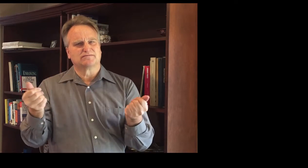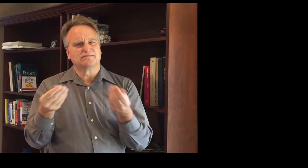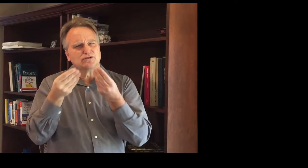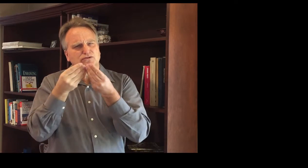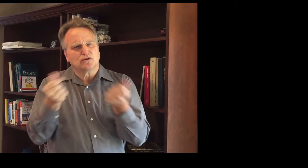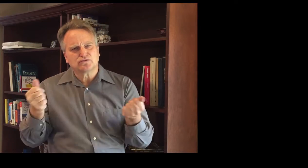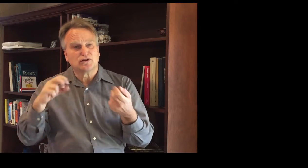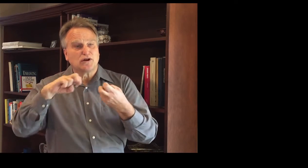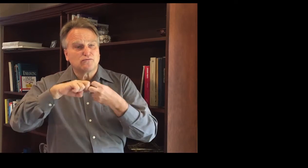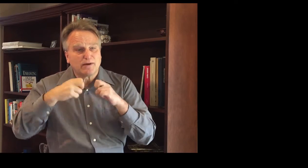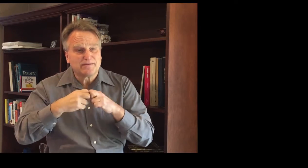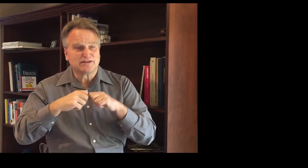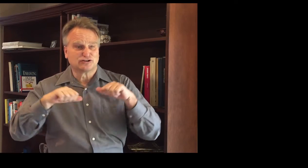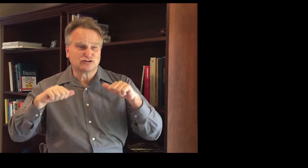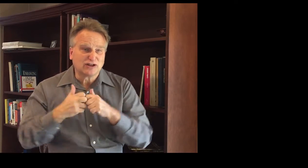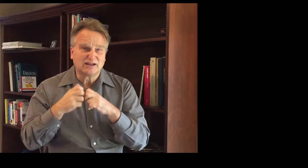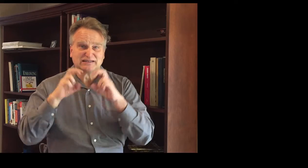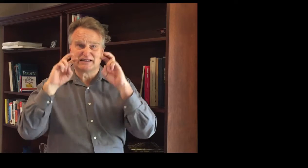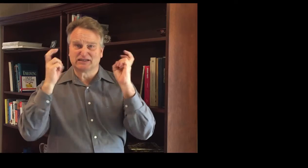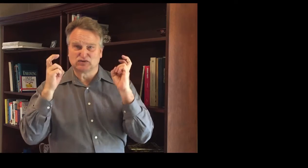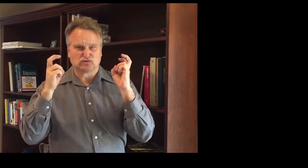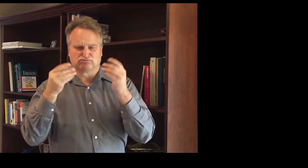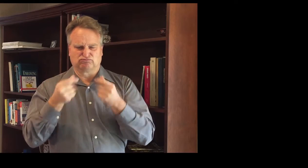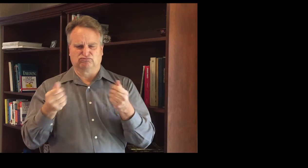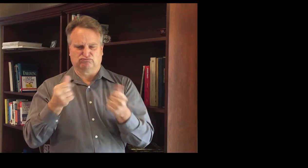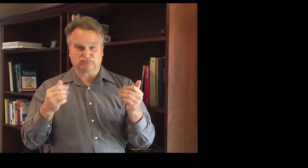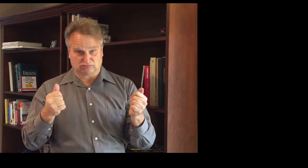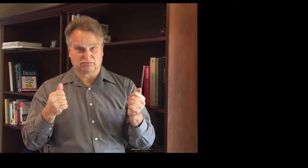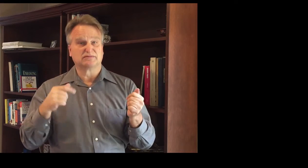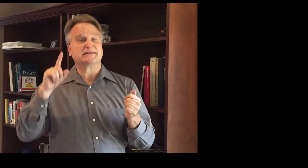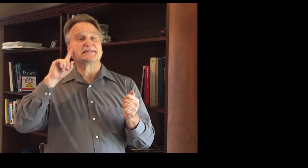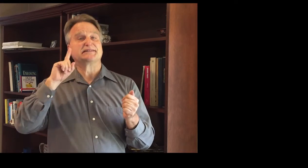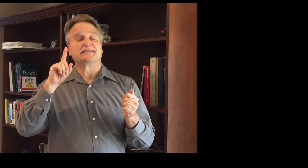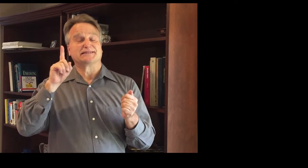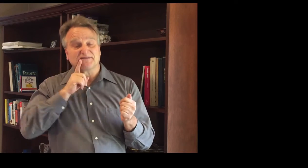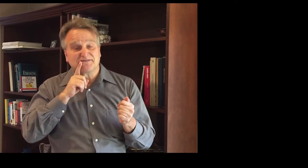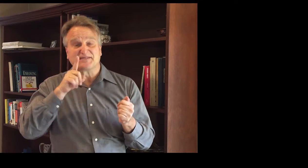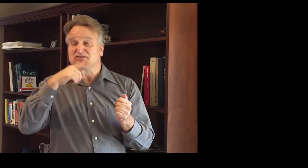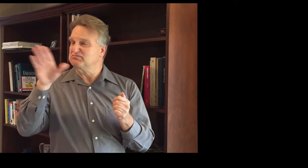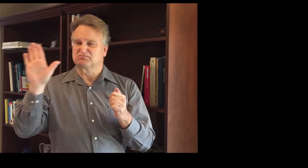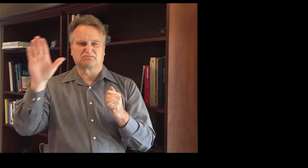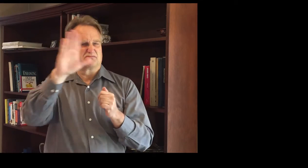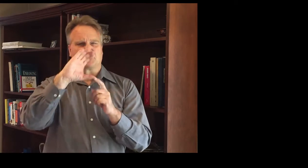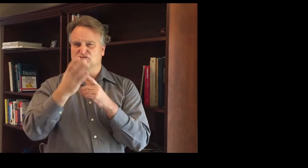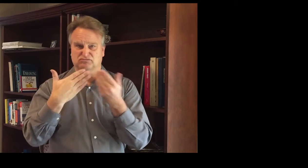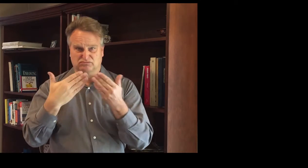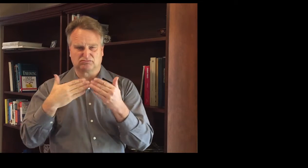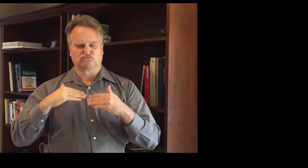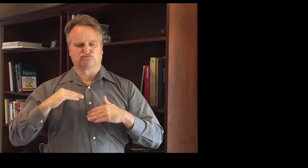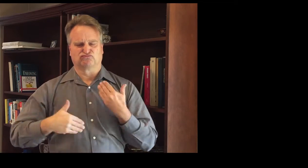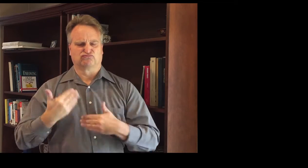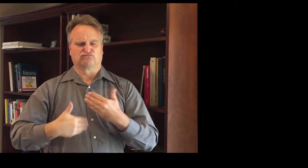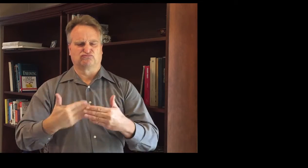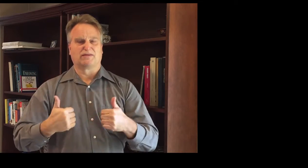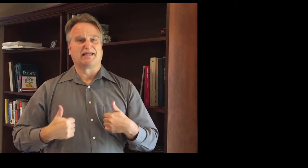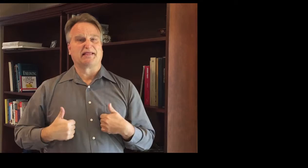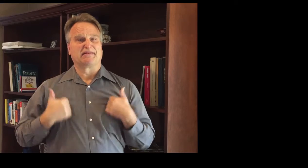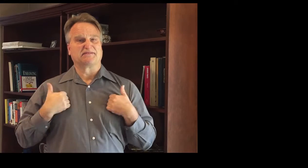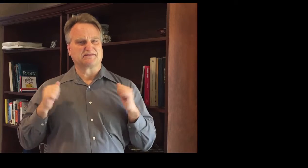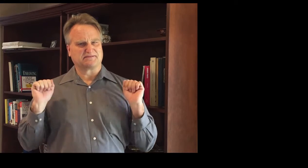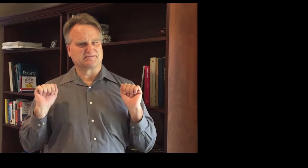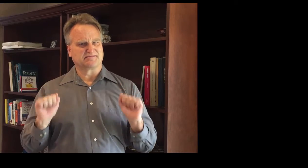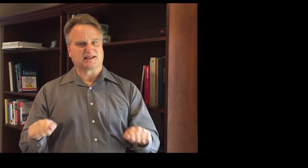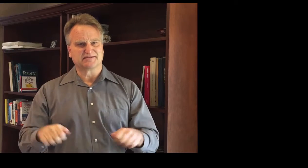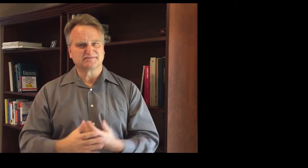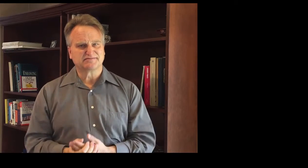que de permettre d’accéder à des solutions mises au point au cours de l’histoire, solutions pour bien vivre.